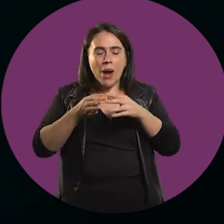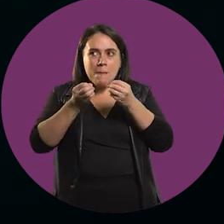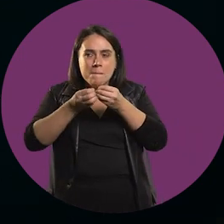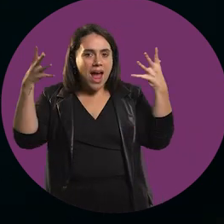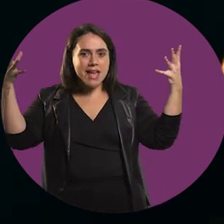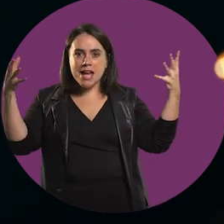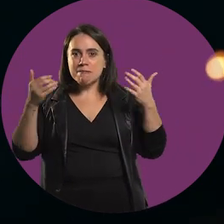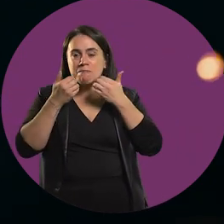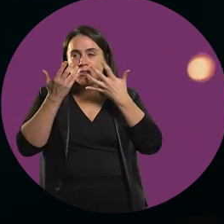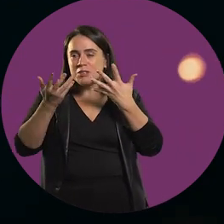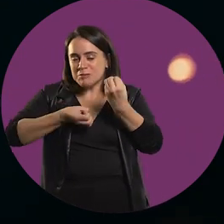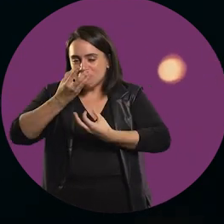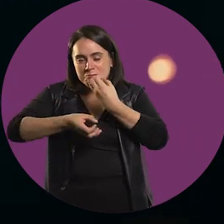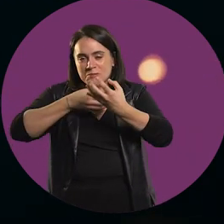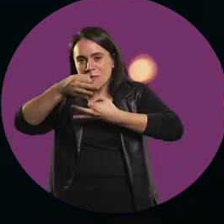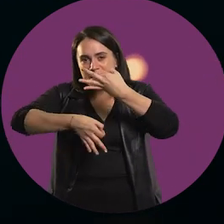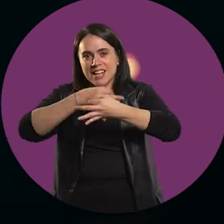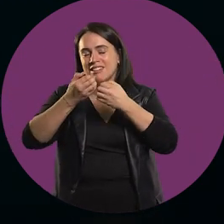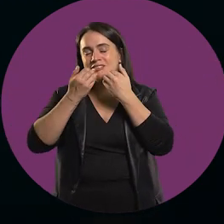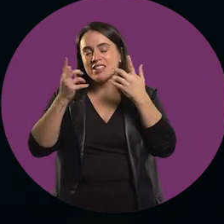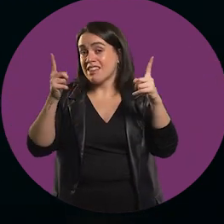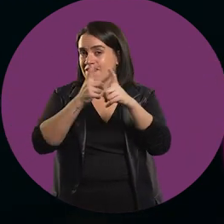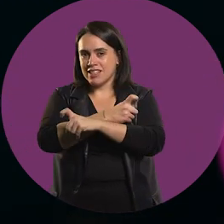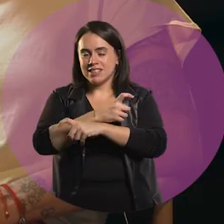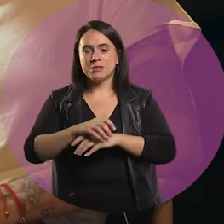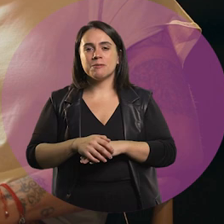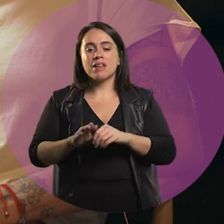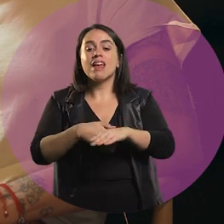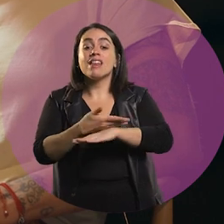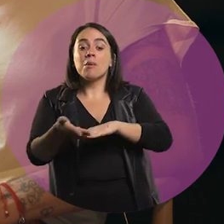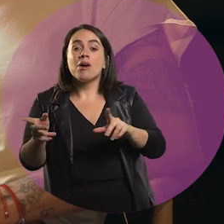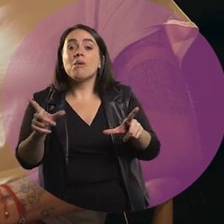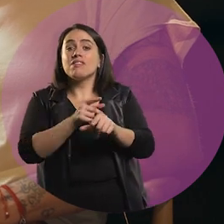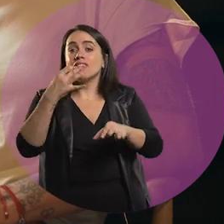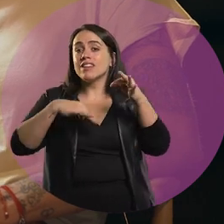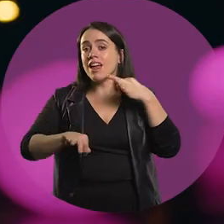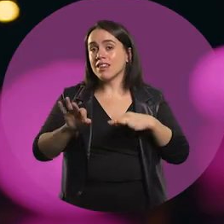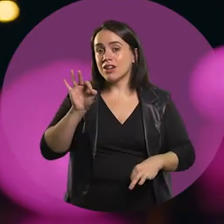Realmente no lo puedo describir de otra manera, en trance. ¿El después cómo lo vivís?